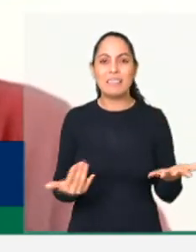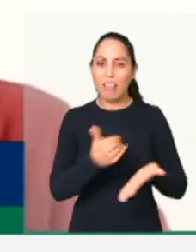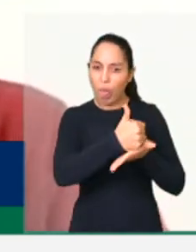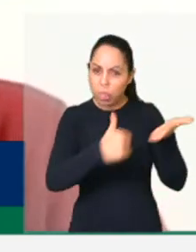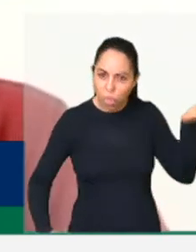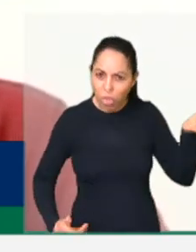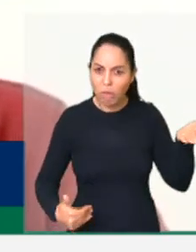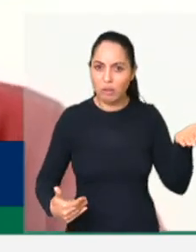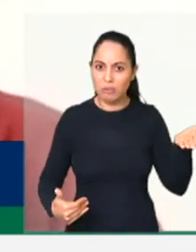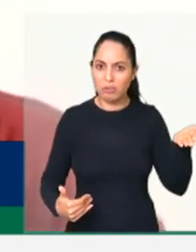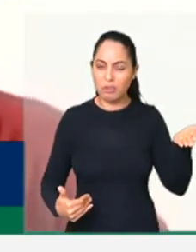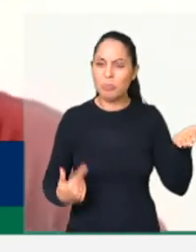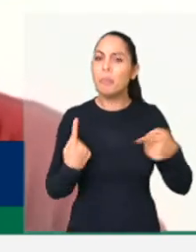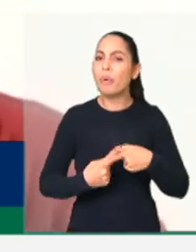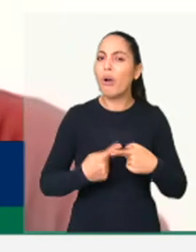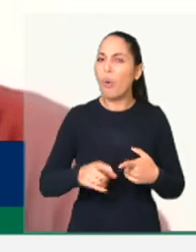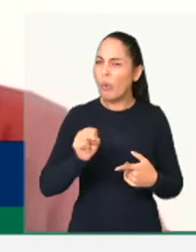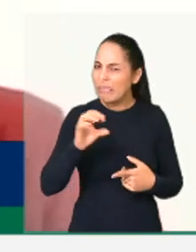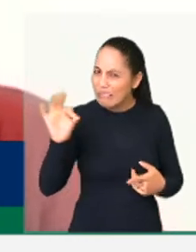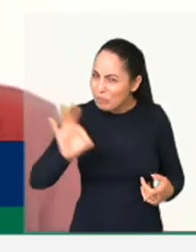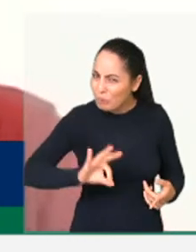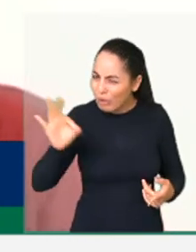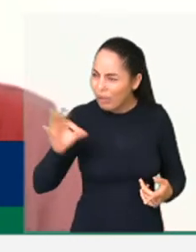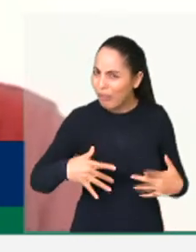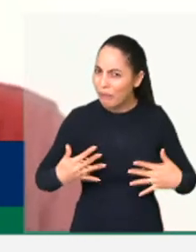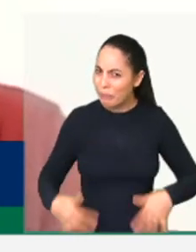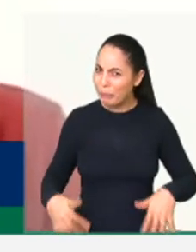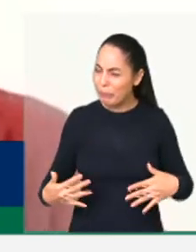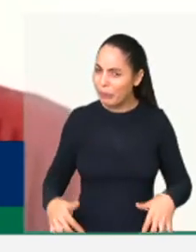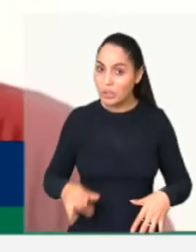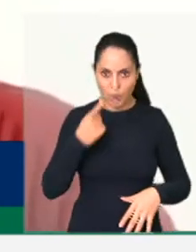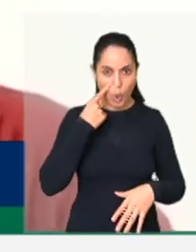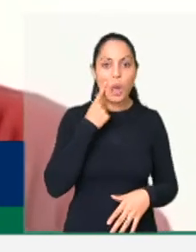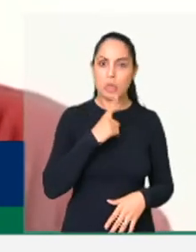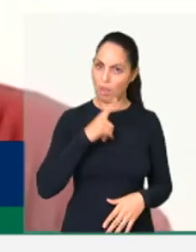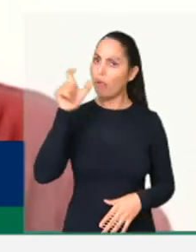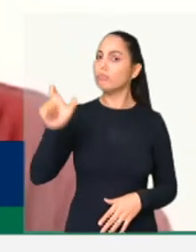CRIANDO COM ESSE ART. 2 ° DO PLV. POR ISSO, O DESTAQUE DO PT DÁ PREFERÊNCIA PARA O